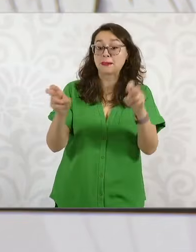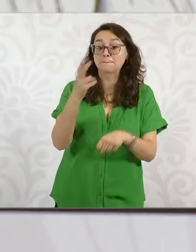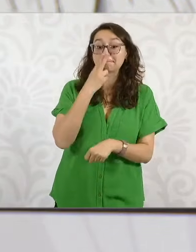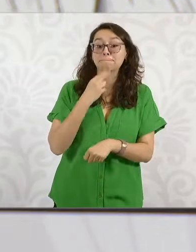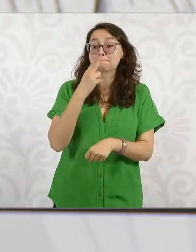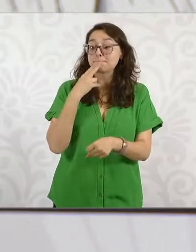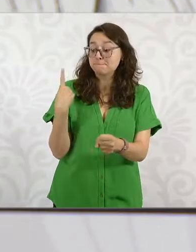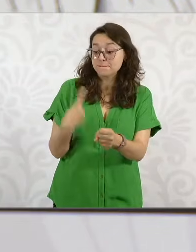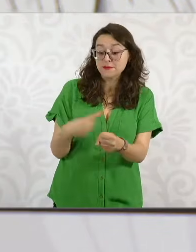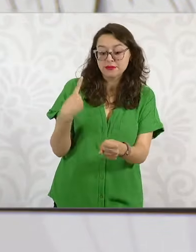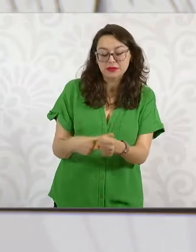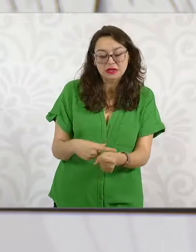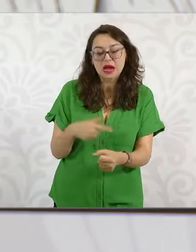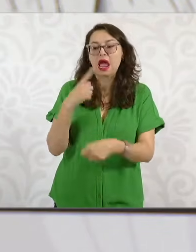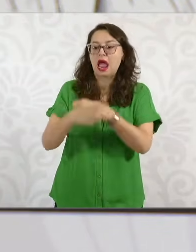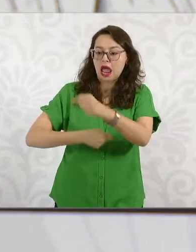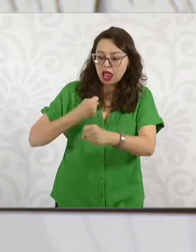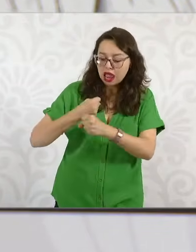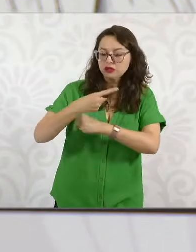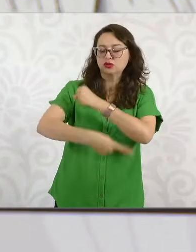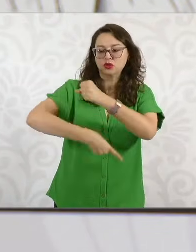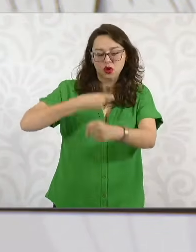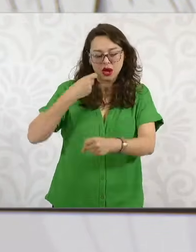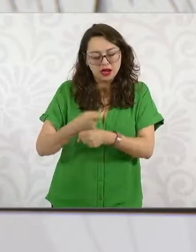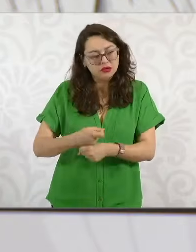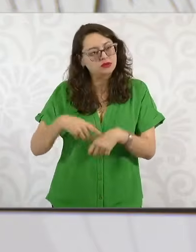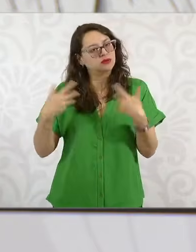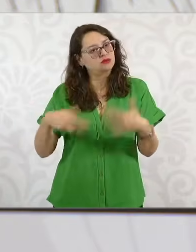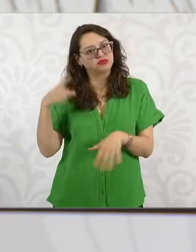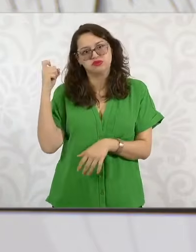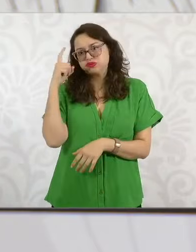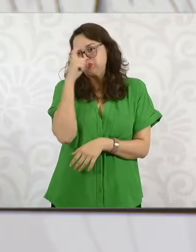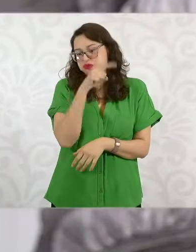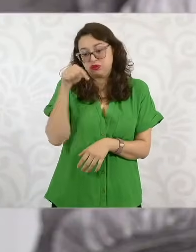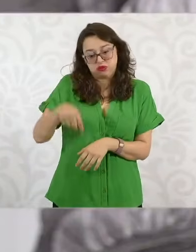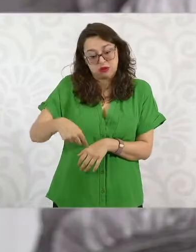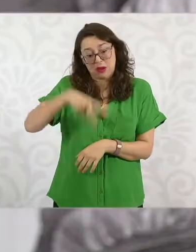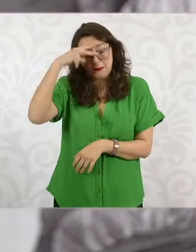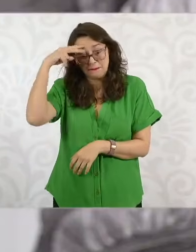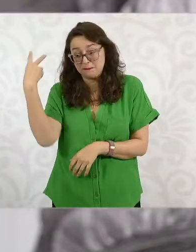de los mayores retos del sistema de salud pública de México. Por ser una enfermedad crónica de alta